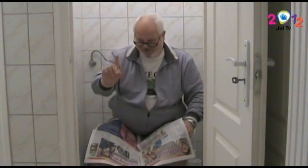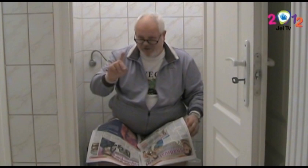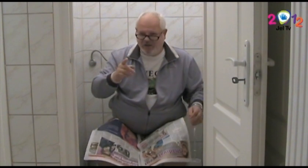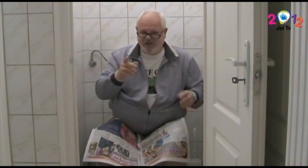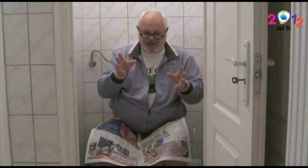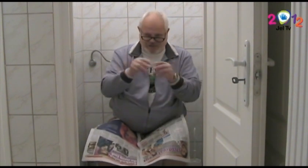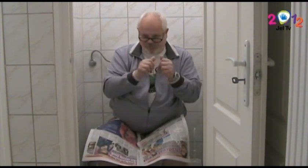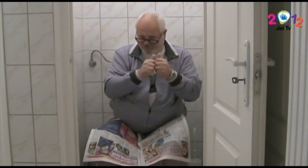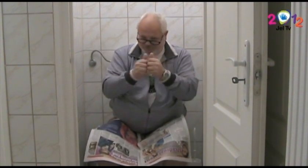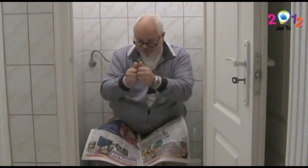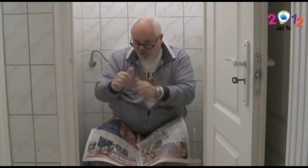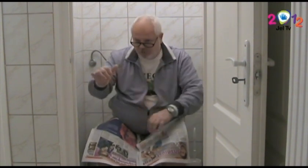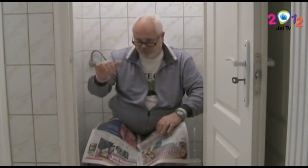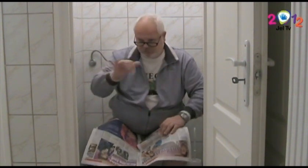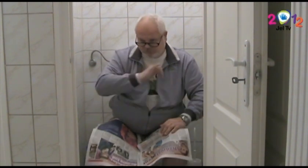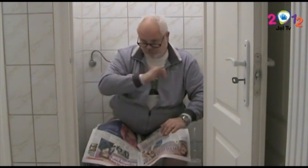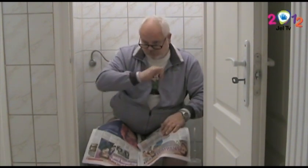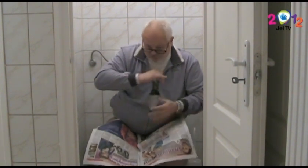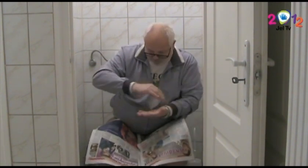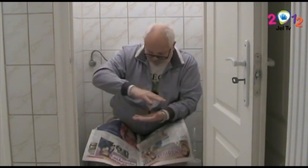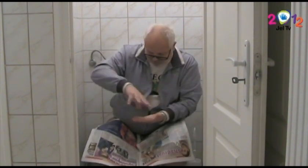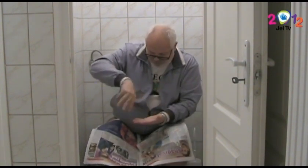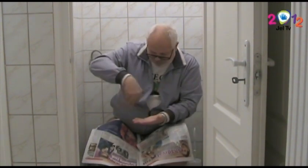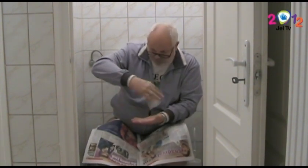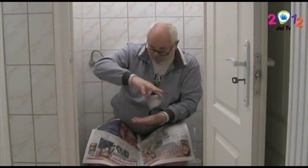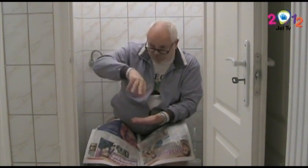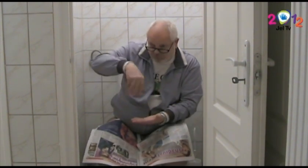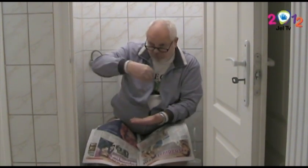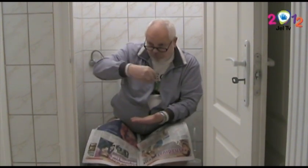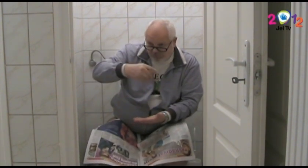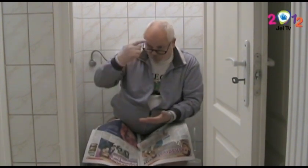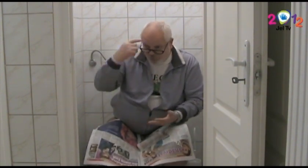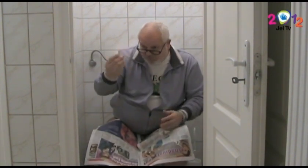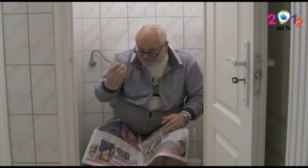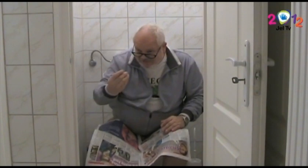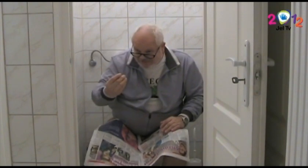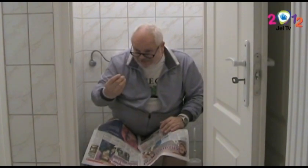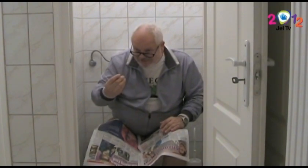Együtt mentek megnézni. Érdekes, csigaformájú. Tudod, miért?